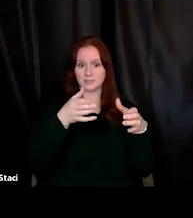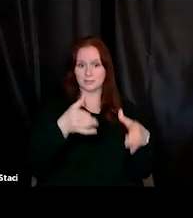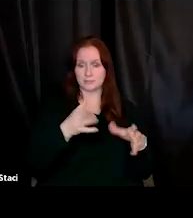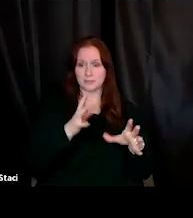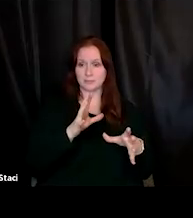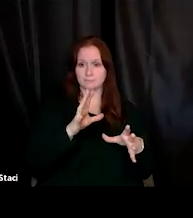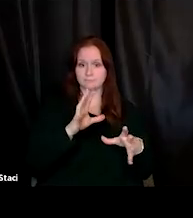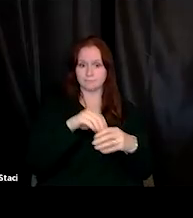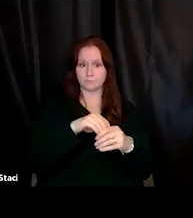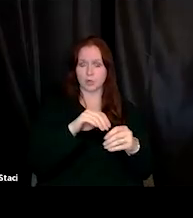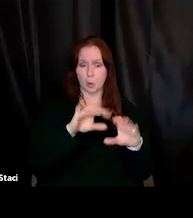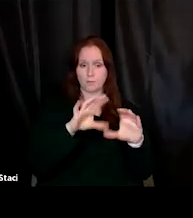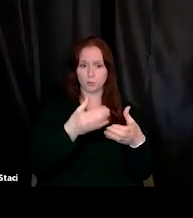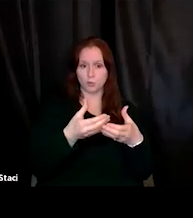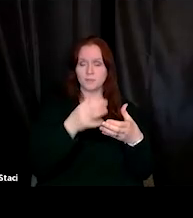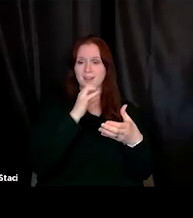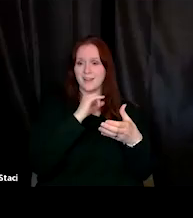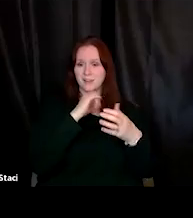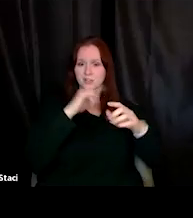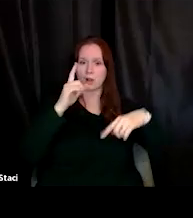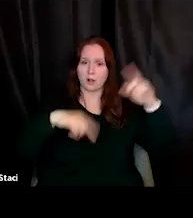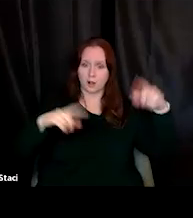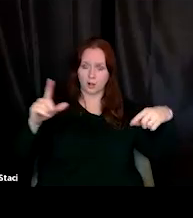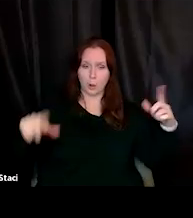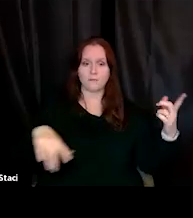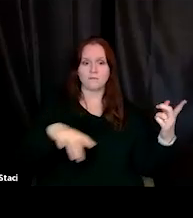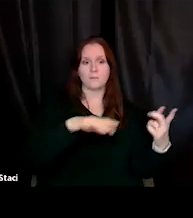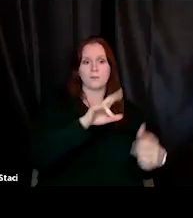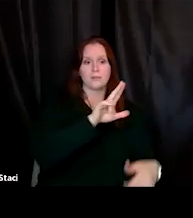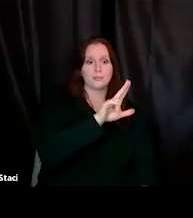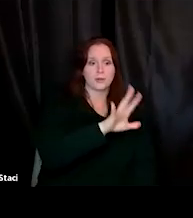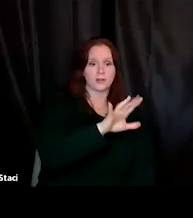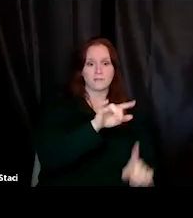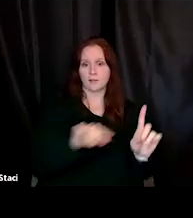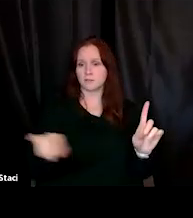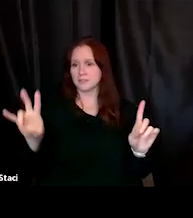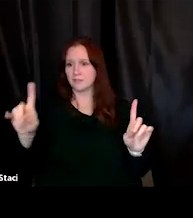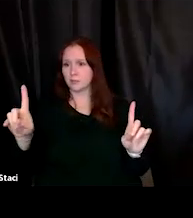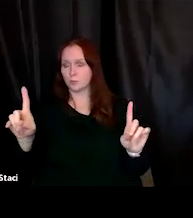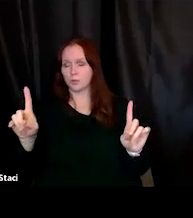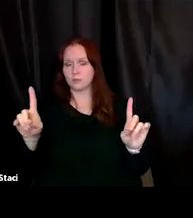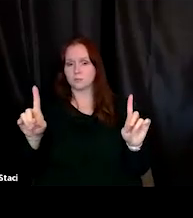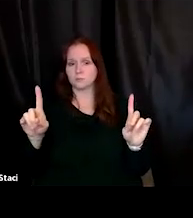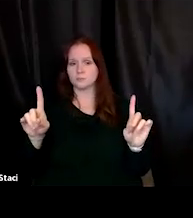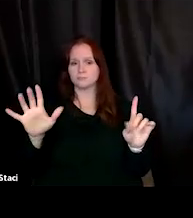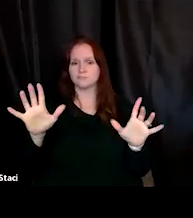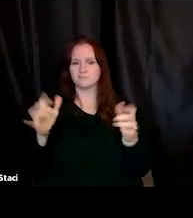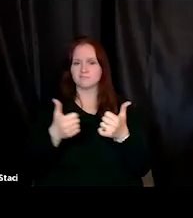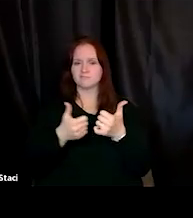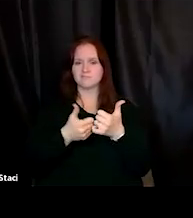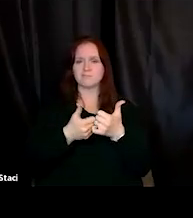[Pam] Esta solo proporciona información a las personas sobre los cambios al DOT o el Diccionario de Títulos Ocupacionales.